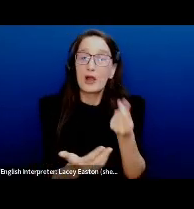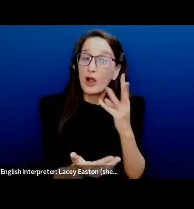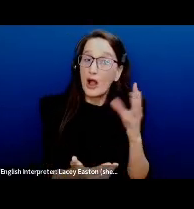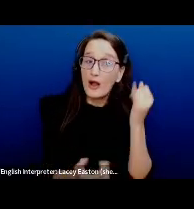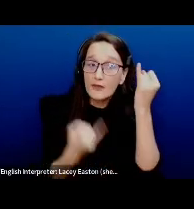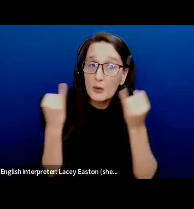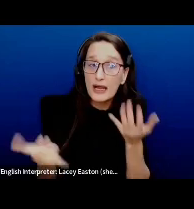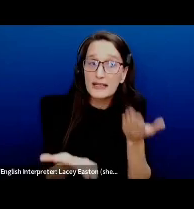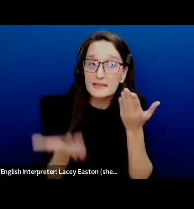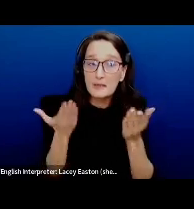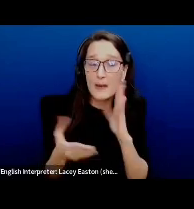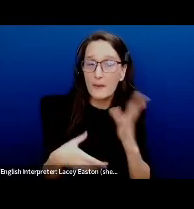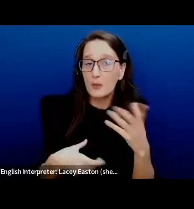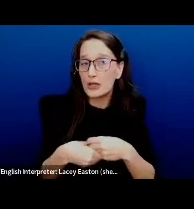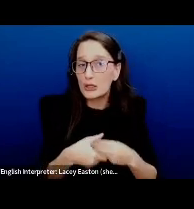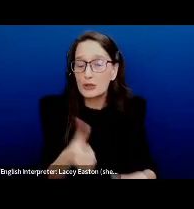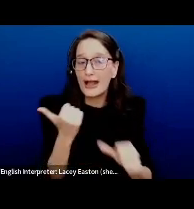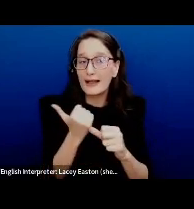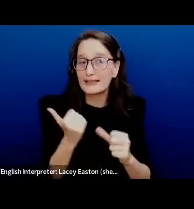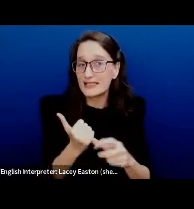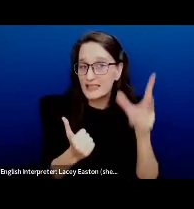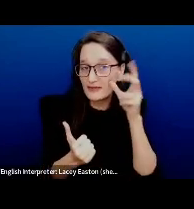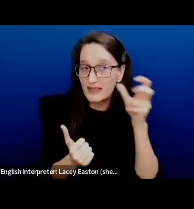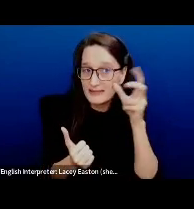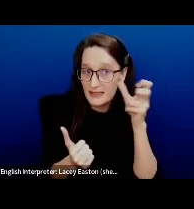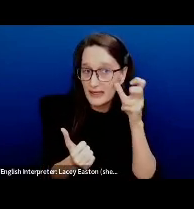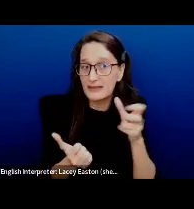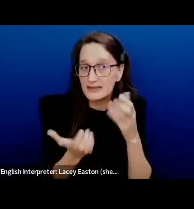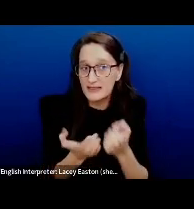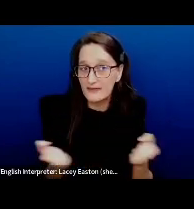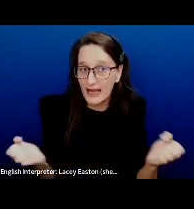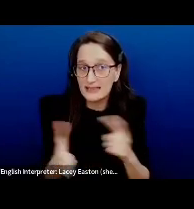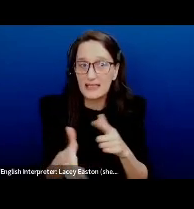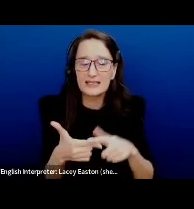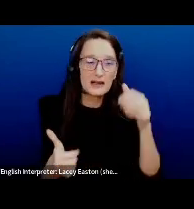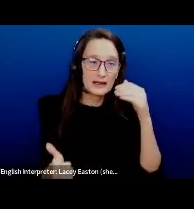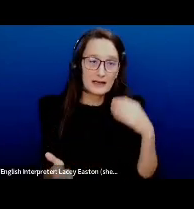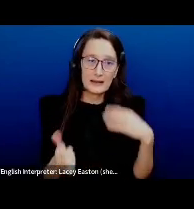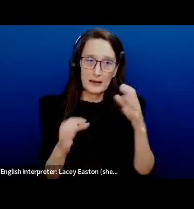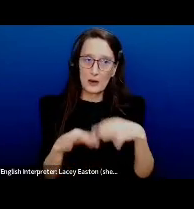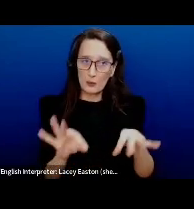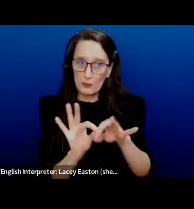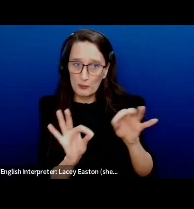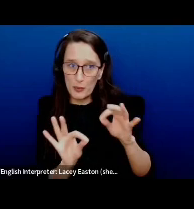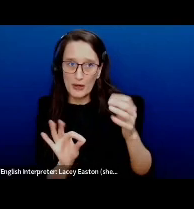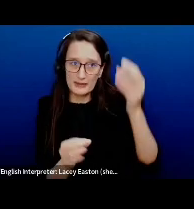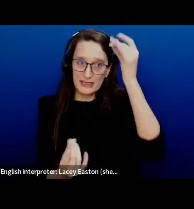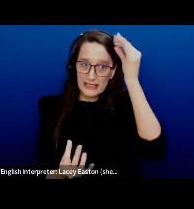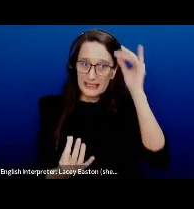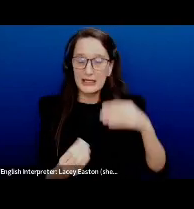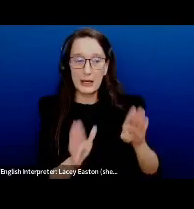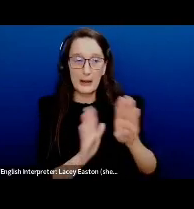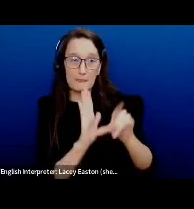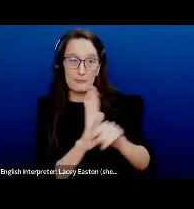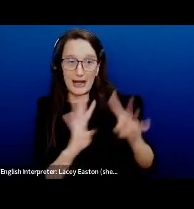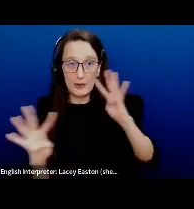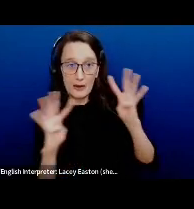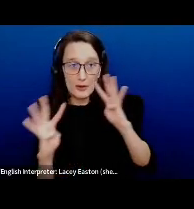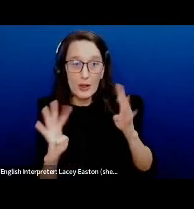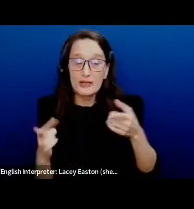dispositivos de ayuda auditiva, la atención al ruido de fondo, el uso de un micrófono durante la clase,